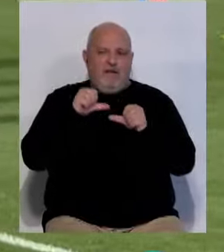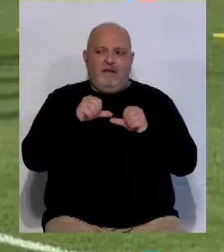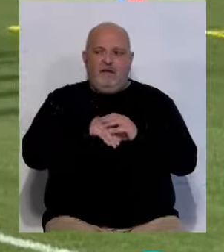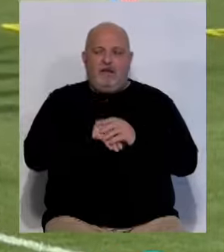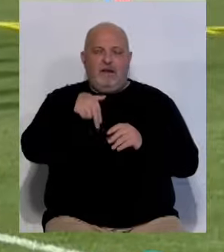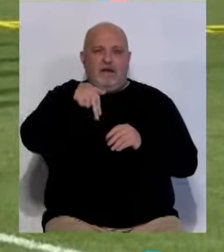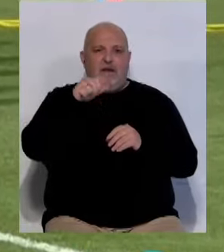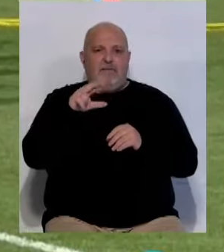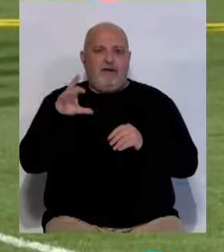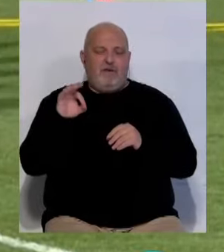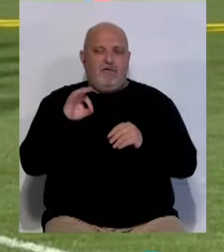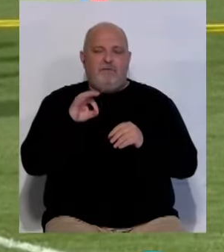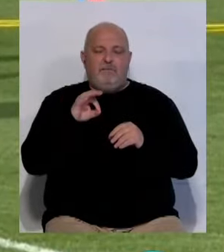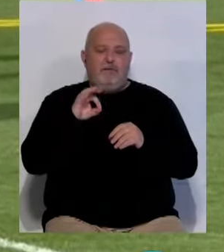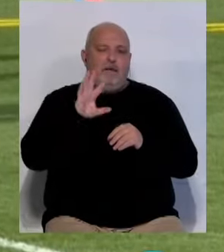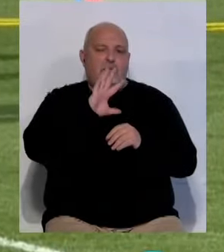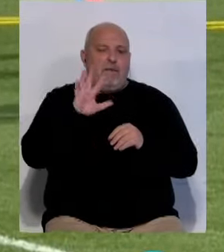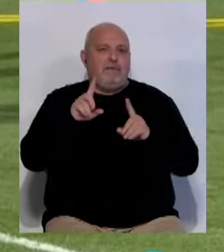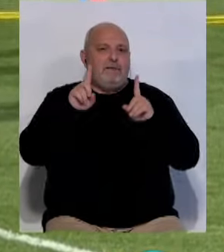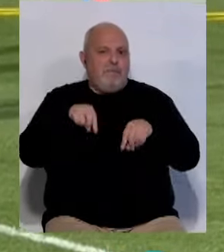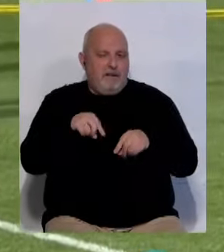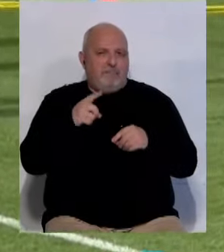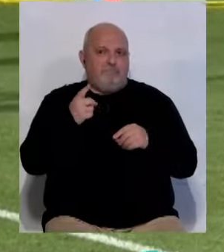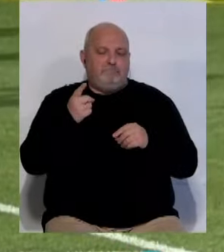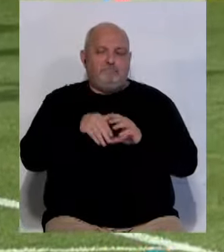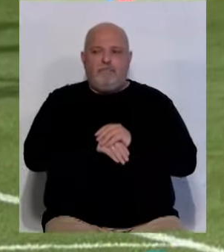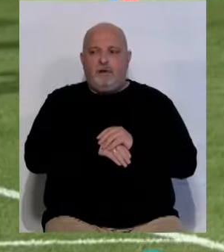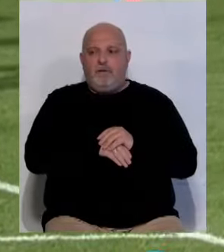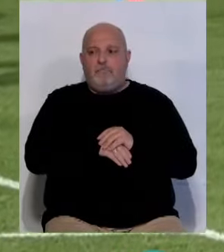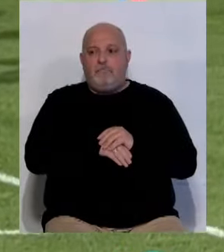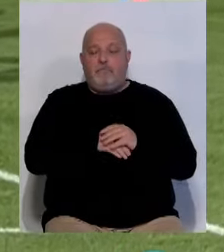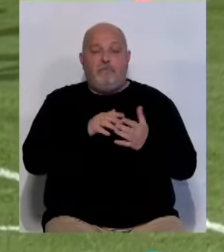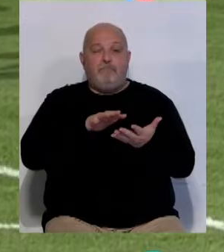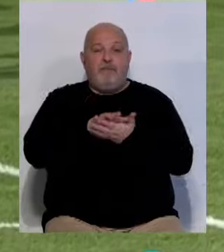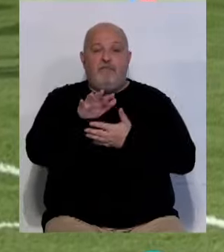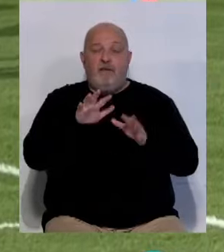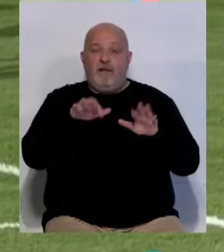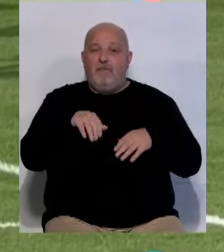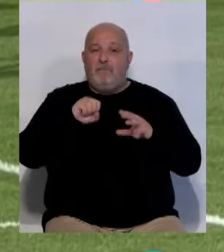Navarro Por supuesto que par par no que de la parte ofensiva el jugador más desequilibrante